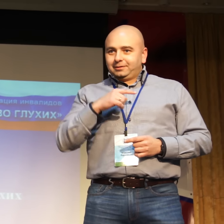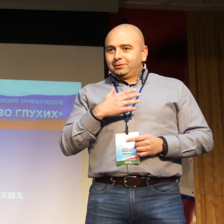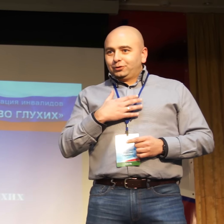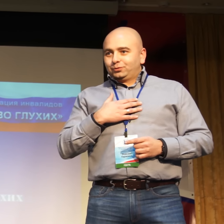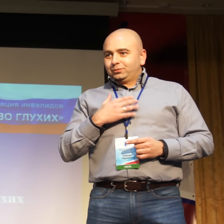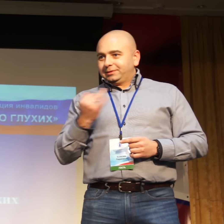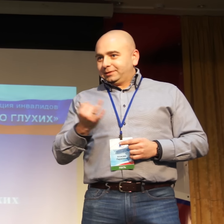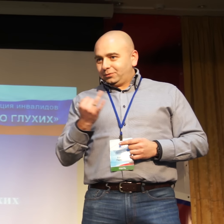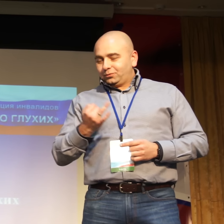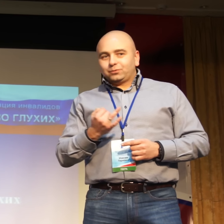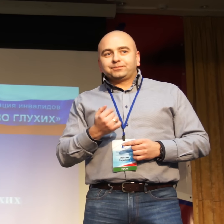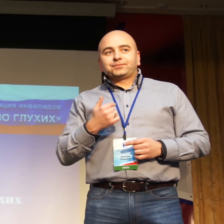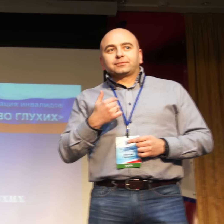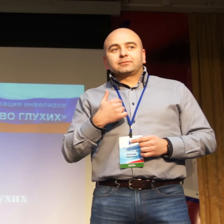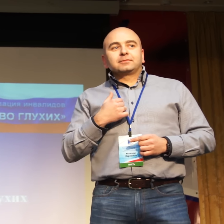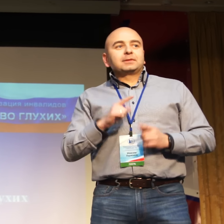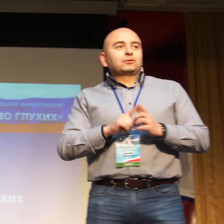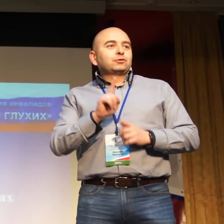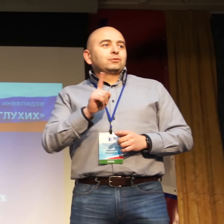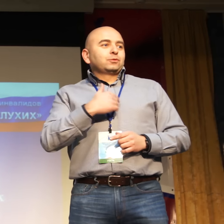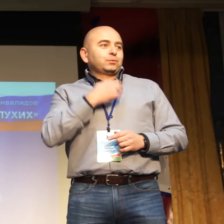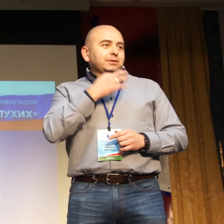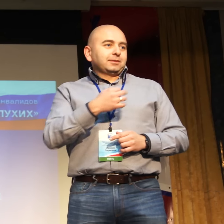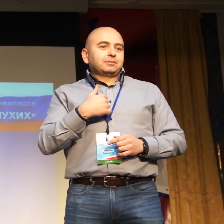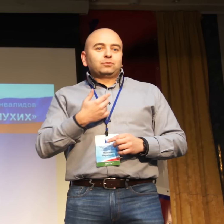Ларионов выступил с лекцией о деятельности ВОГ,